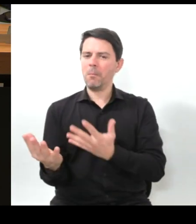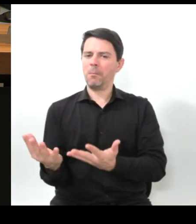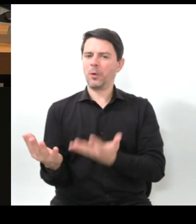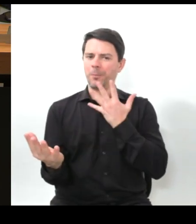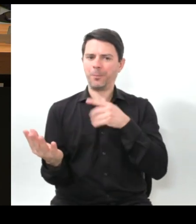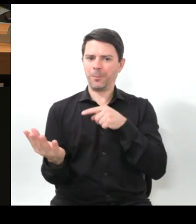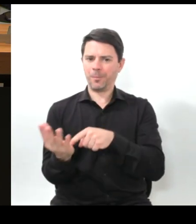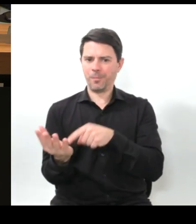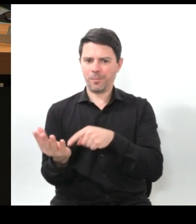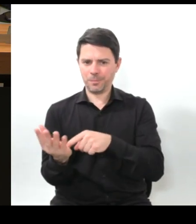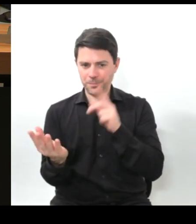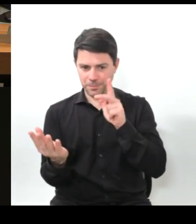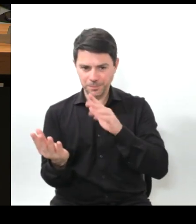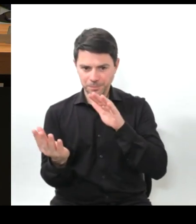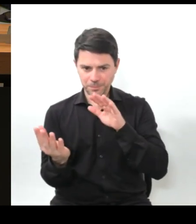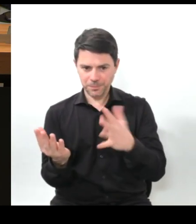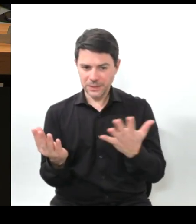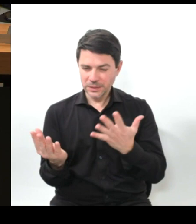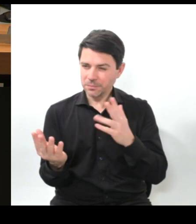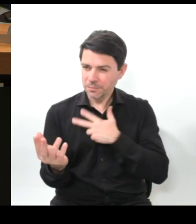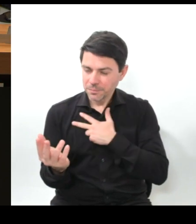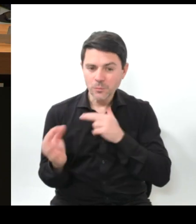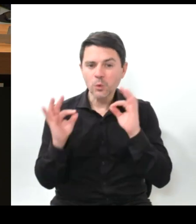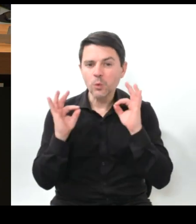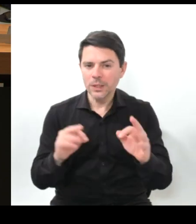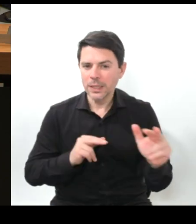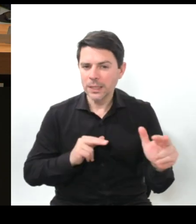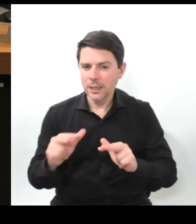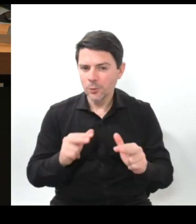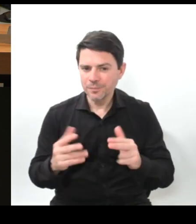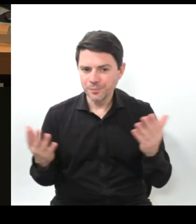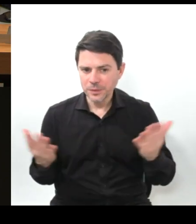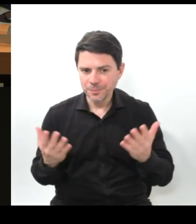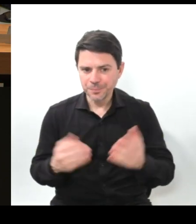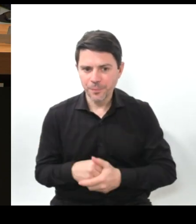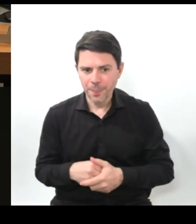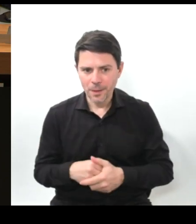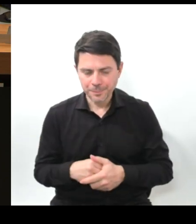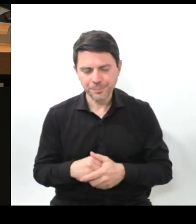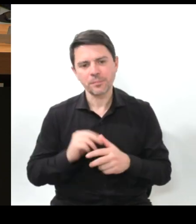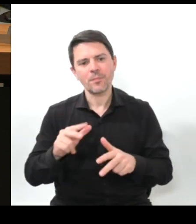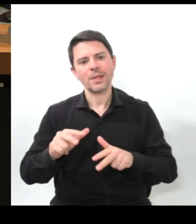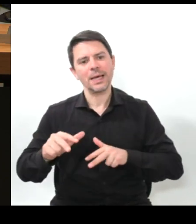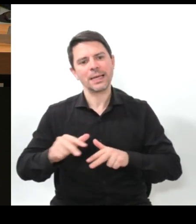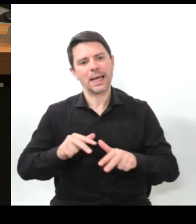Geschenkt, zweite Möglichkeit wäre gewesen, sowie das bekommen Sie in den Haushaltsberatungen,